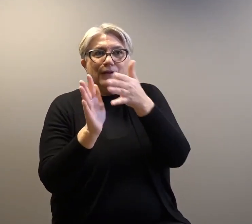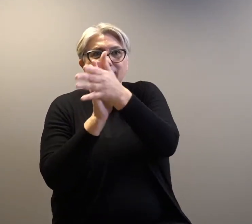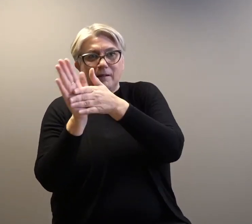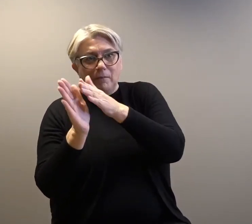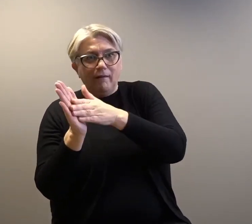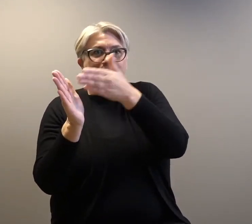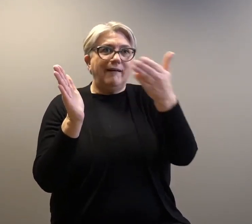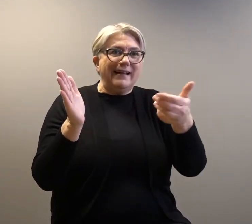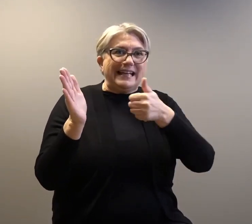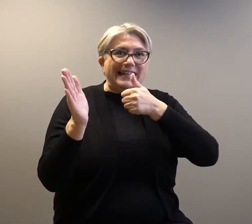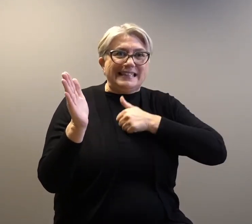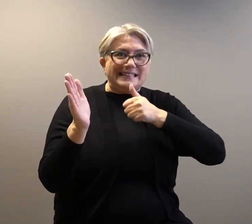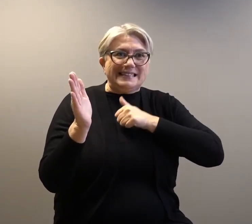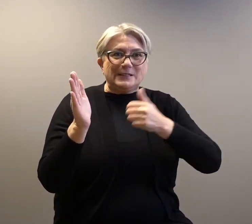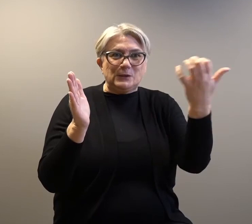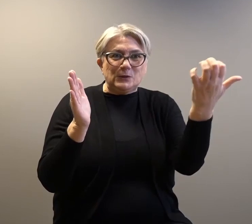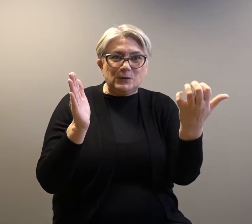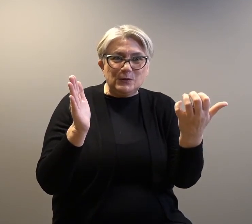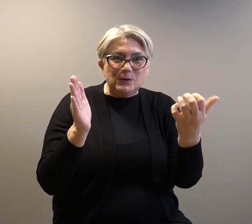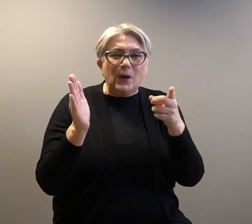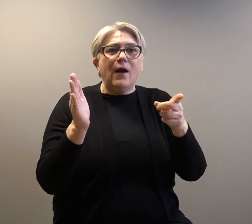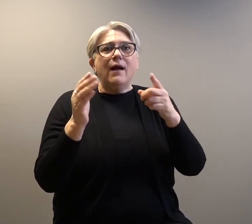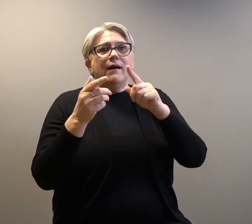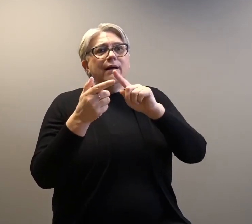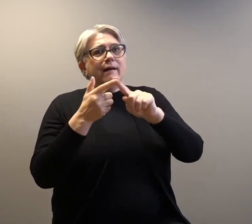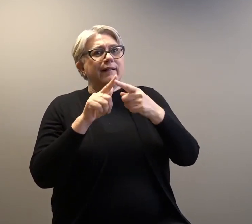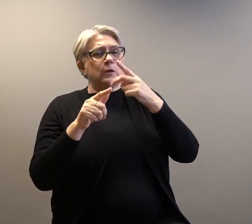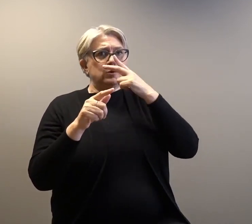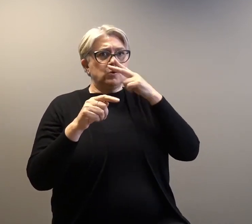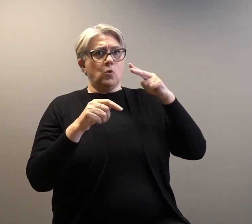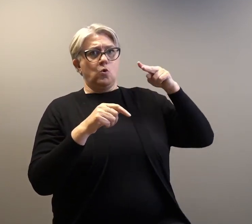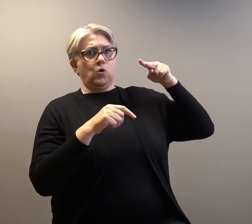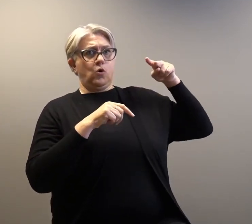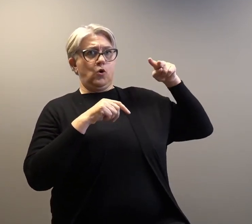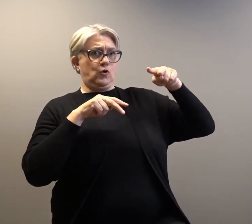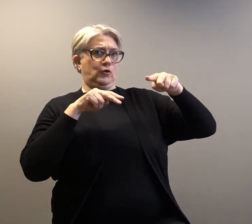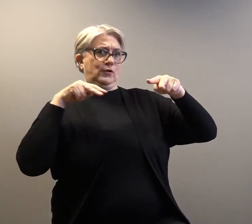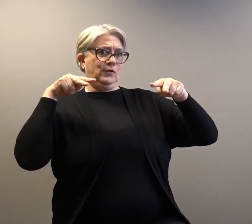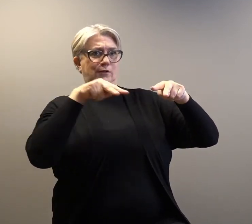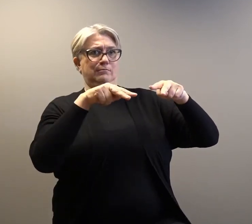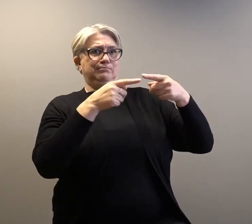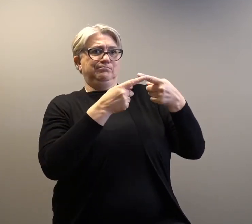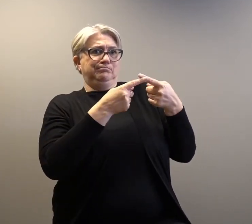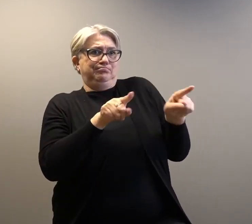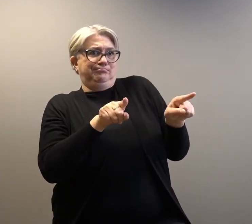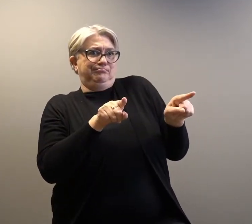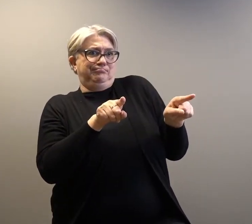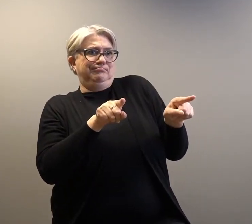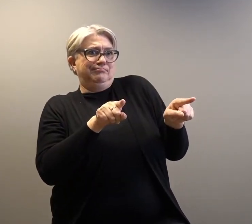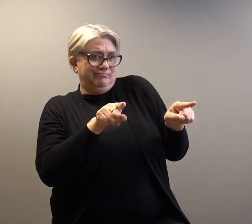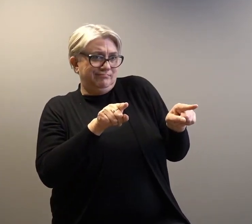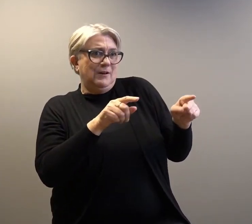táknmáli yfir á íslensku eða sjónarhorn okkar voru ólík.